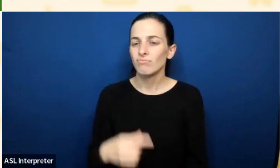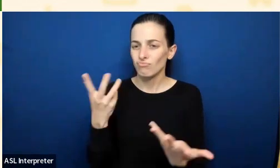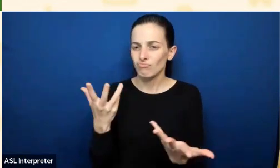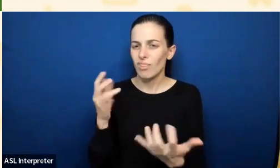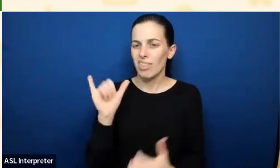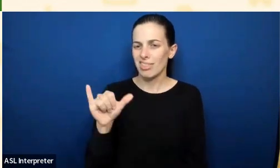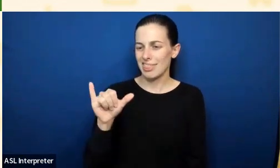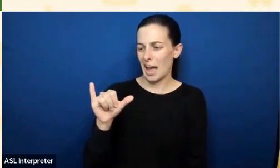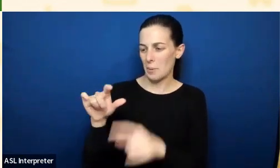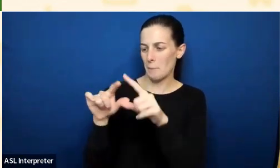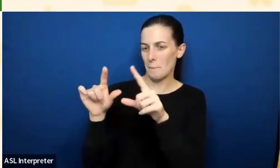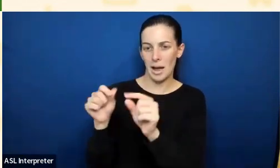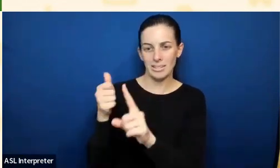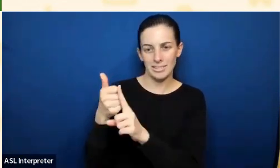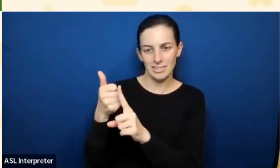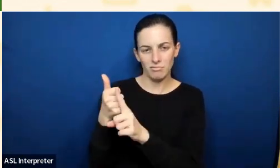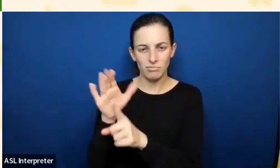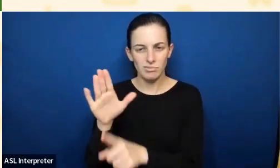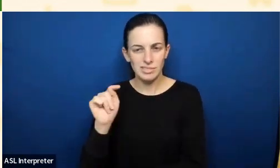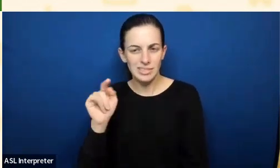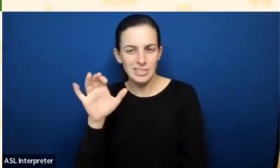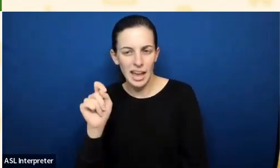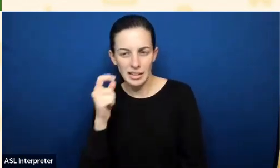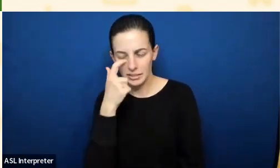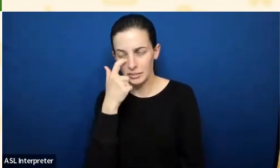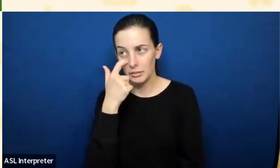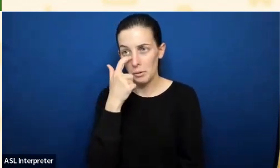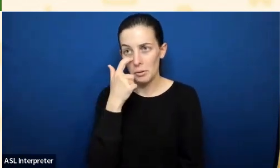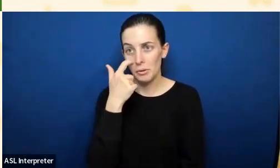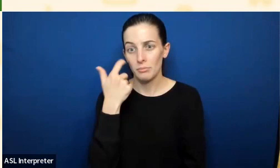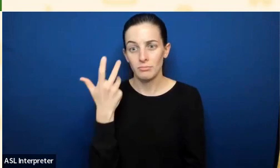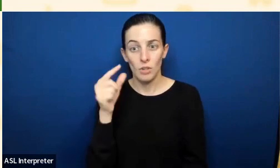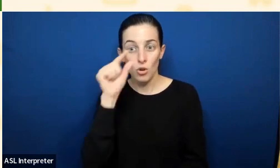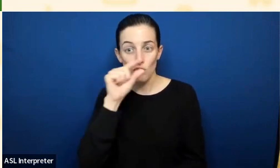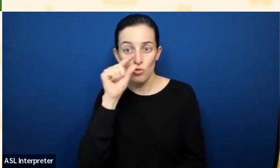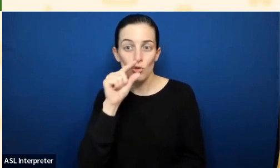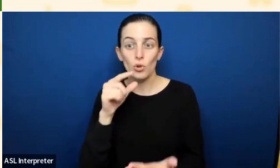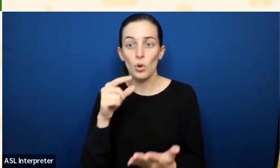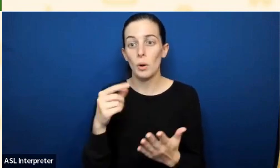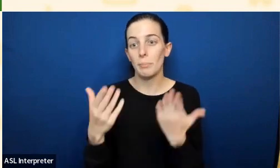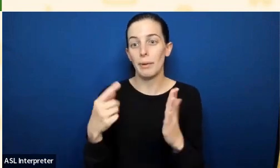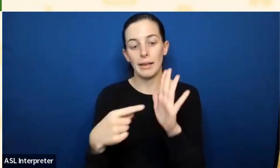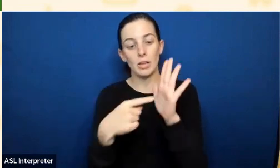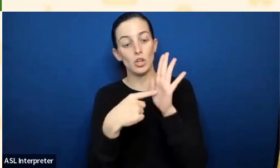muy parecido a esos ejemplos que mostré que usa Google, como, muestra esta opción y luego dices sí o no.